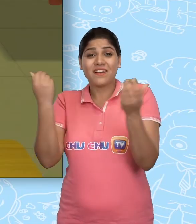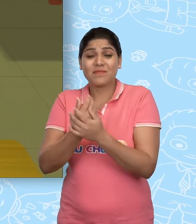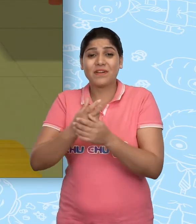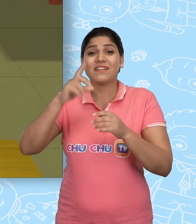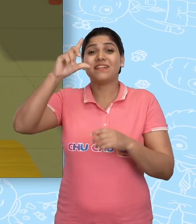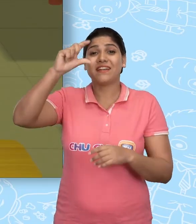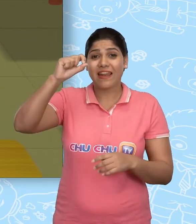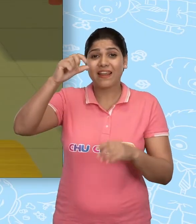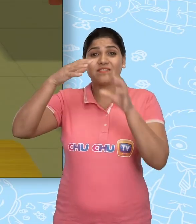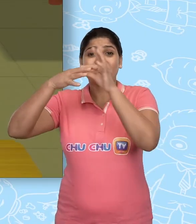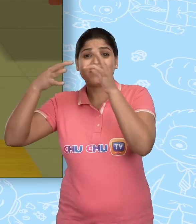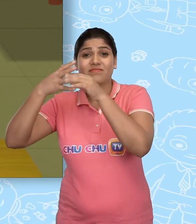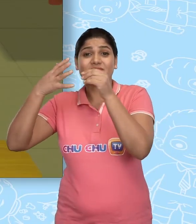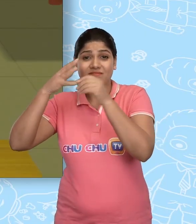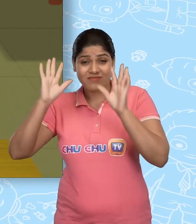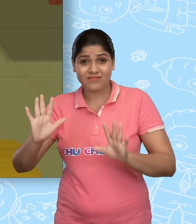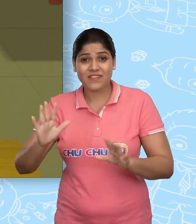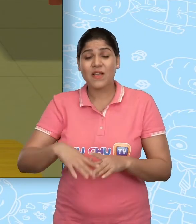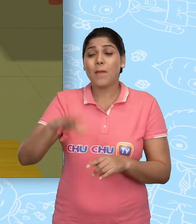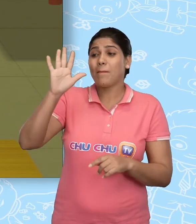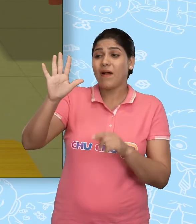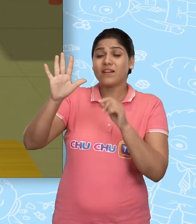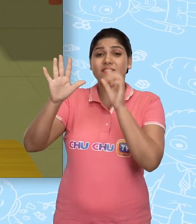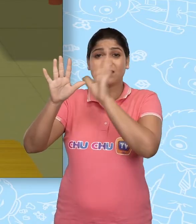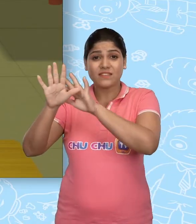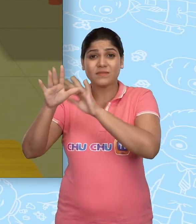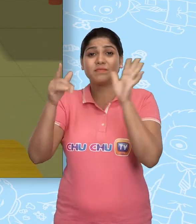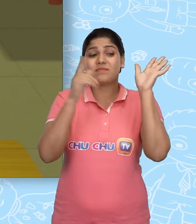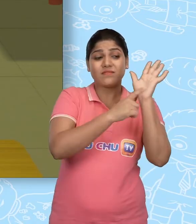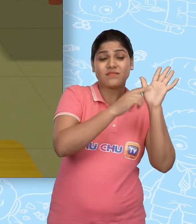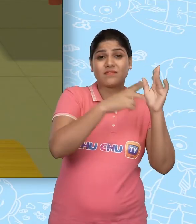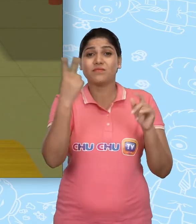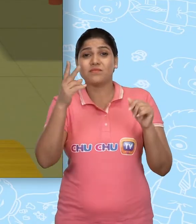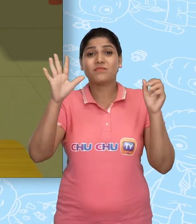हमारी 10 उँगलियाँ हैं Miss Dorothy. पांच पांच दोनों हाथों में